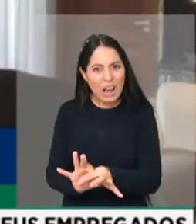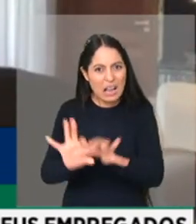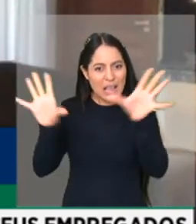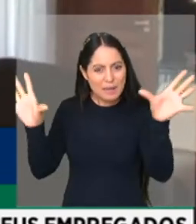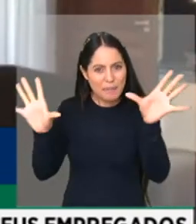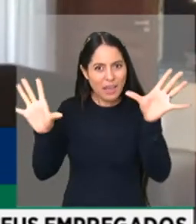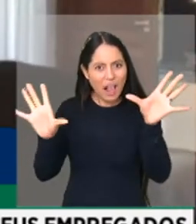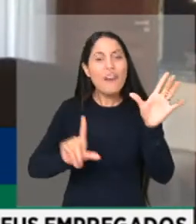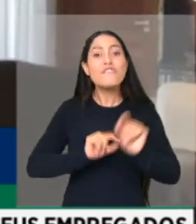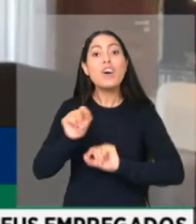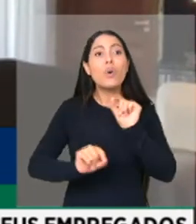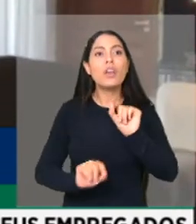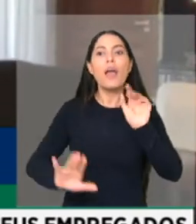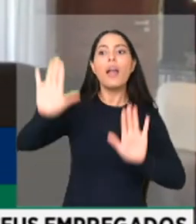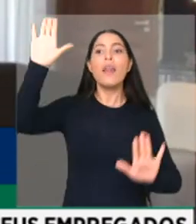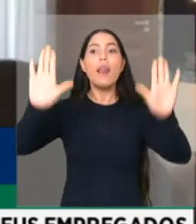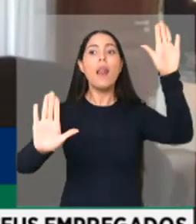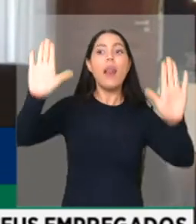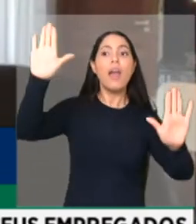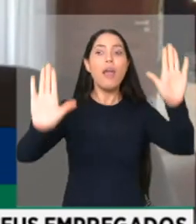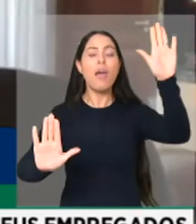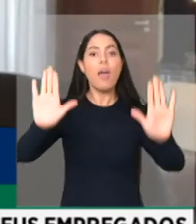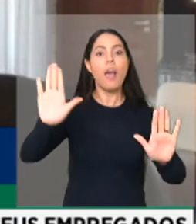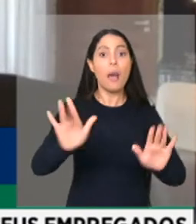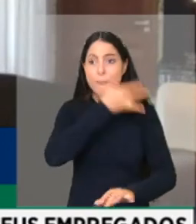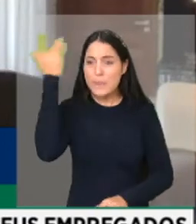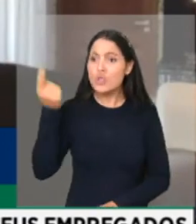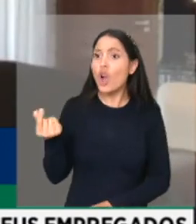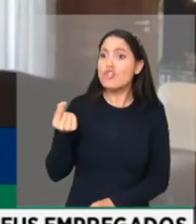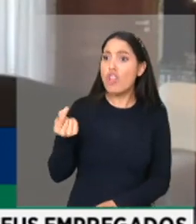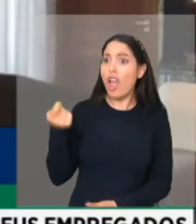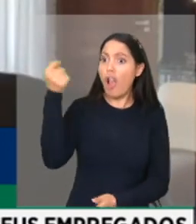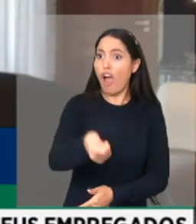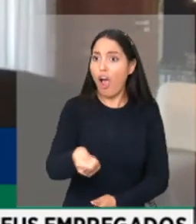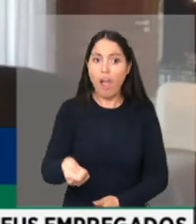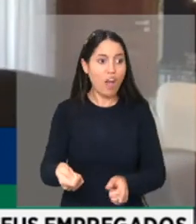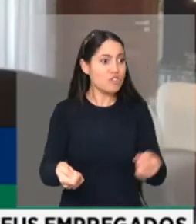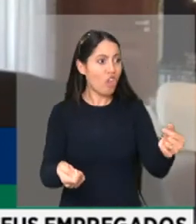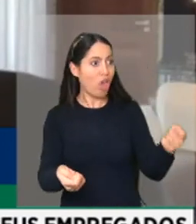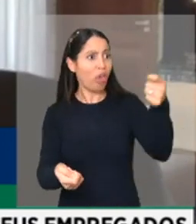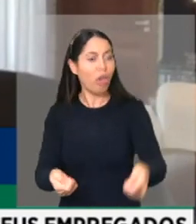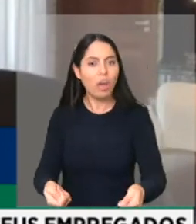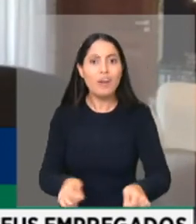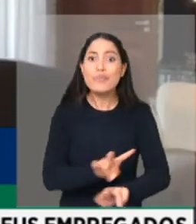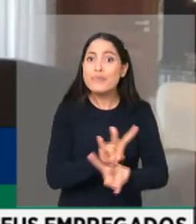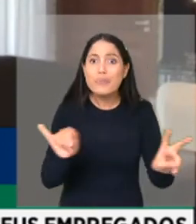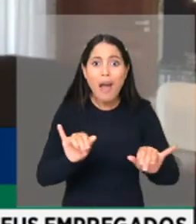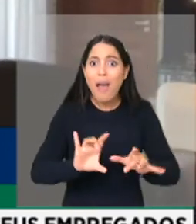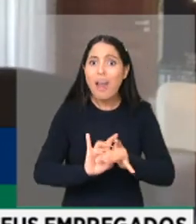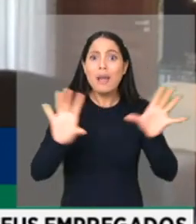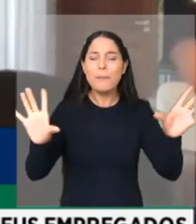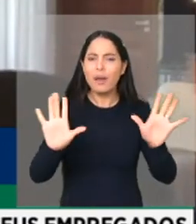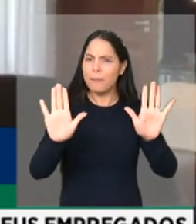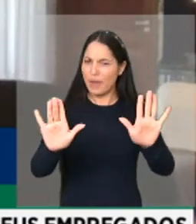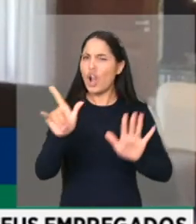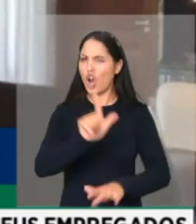O LEILÃO NO BRASIL. VAI TER VACINA QUEM TIVER MAIS DINHEIRO PARA GASTAR. E Ó BVIO, NA HORA QUE OS EMPRESÁRIOS MOSTRAREM O SEU DINHEIRO, MOSTRAREM O MONTE DE